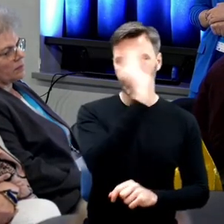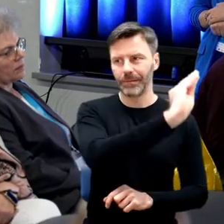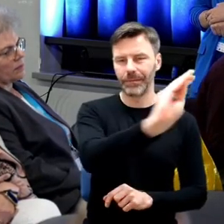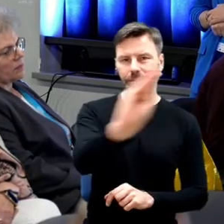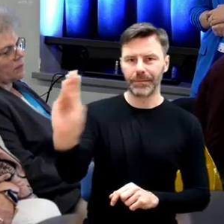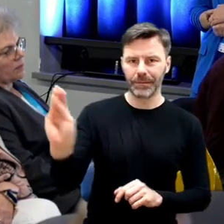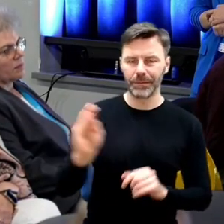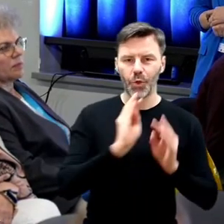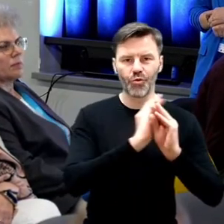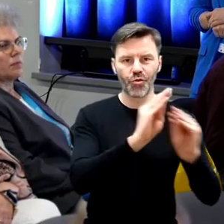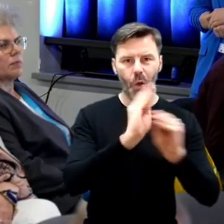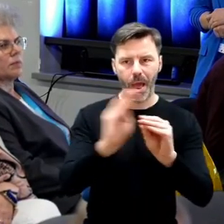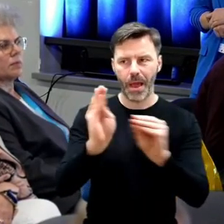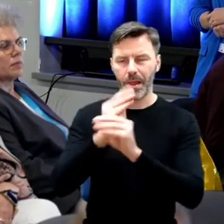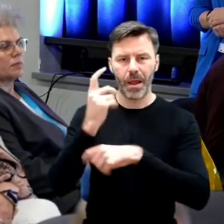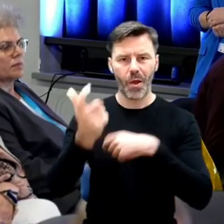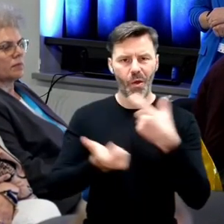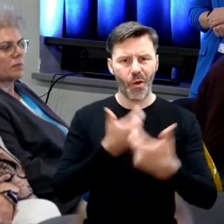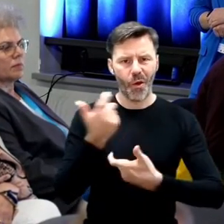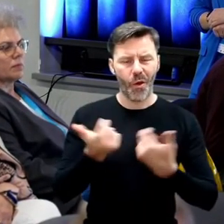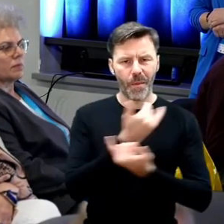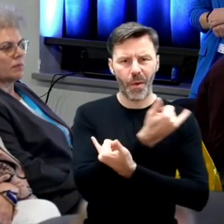instytucje, jednostki samorządu terytorialnego